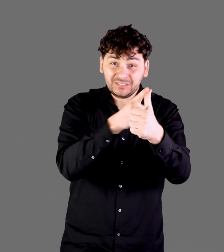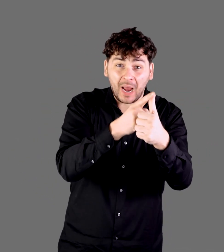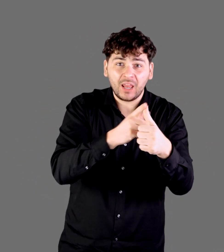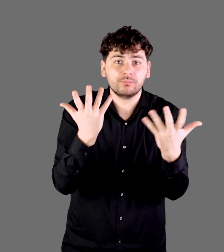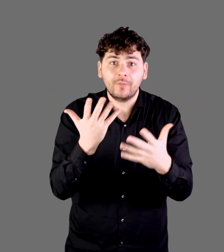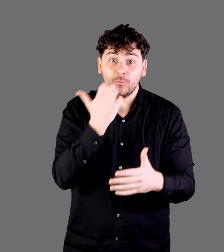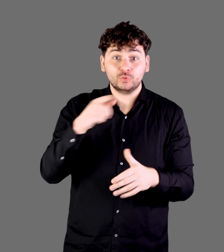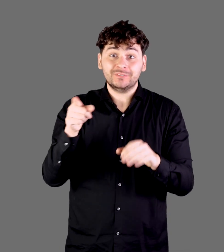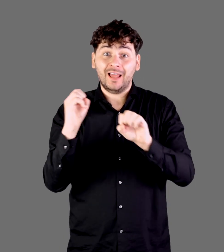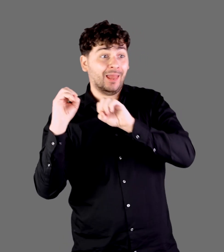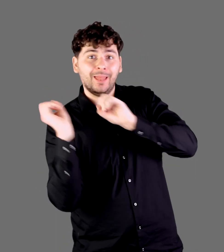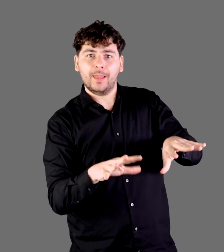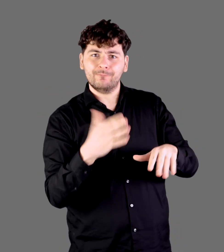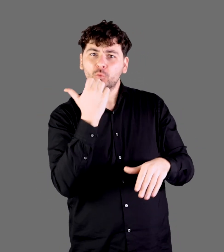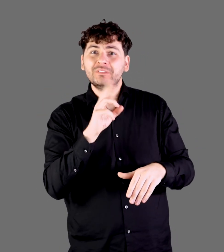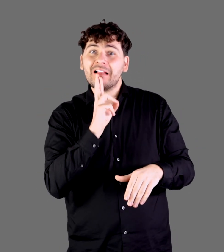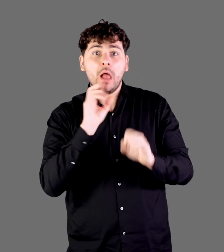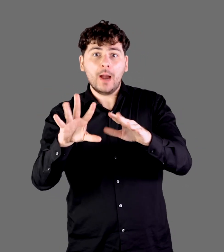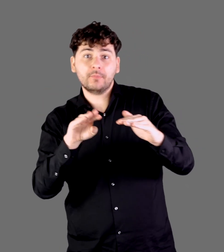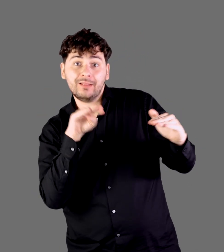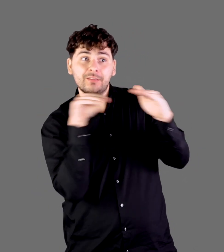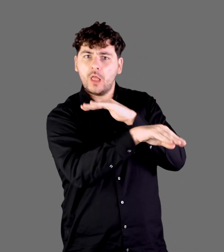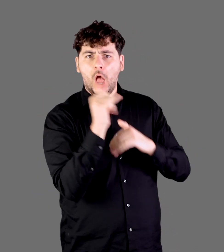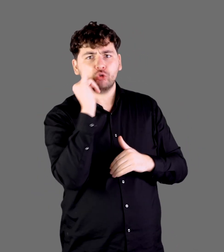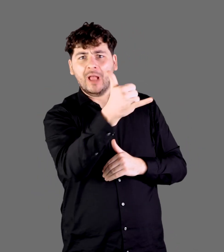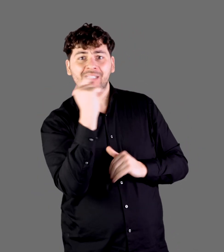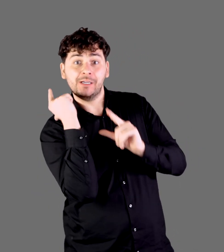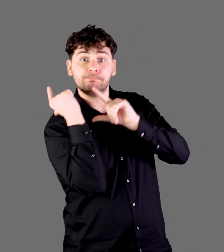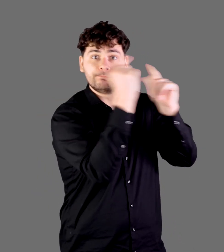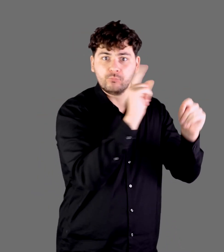führte nicht nur zu einer Ausreise-Bewegung aus der DDR,